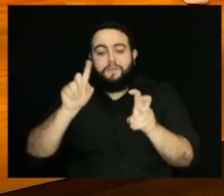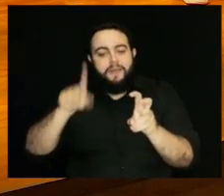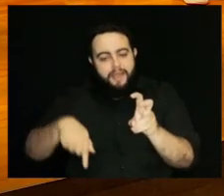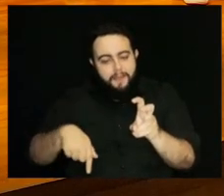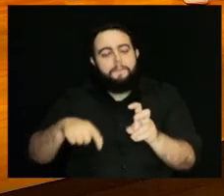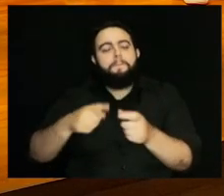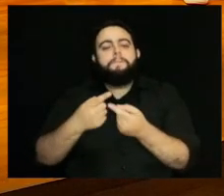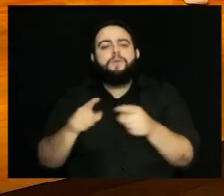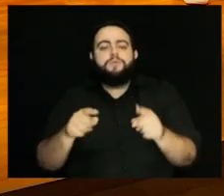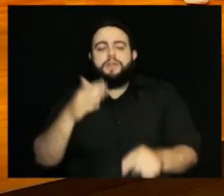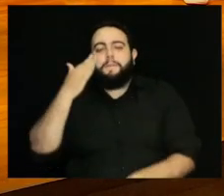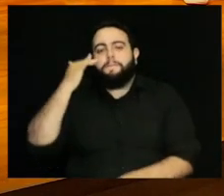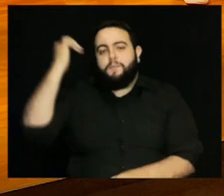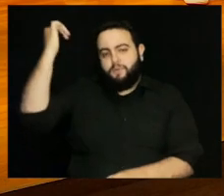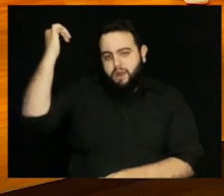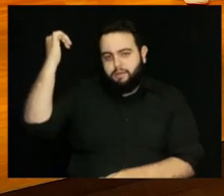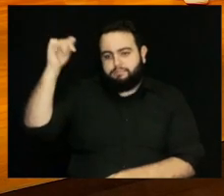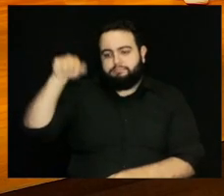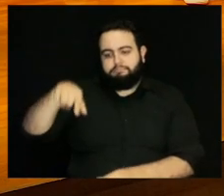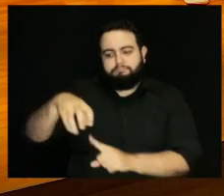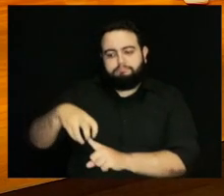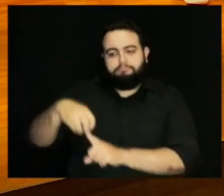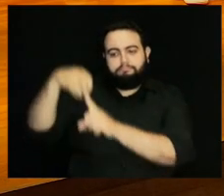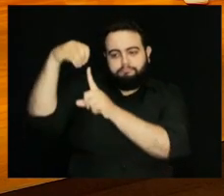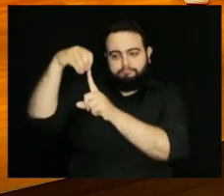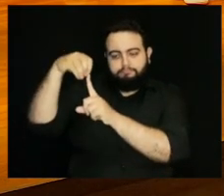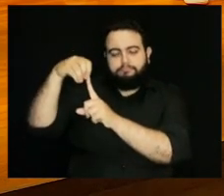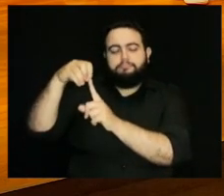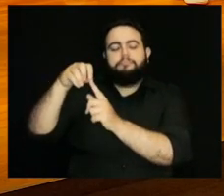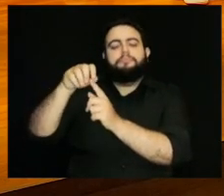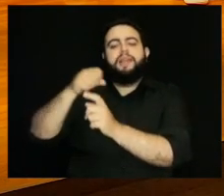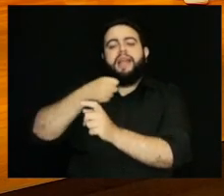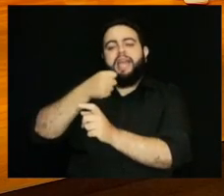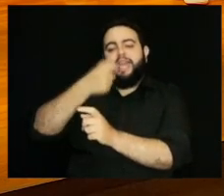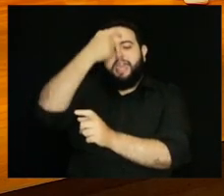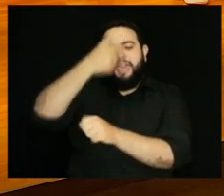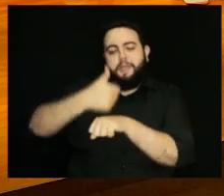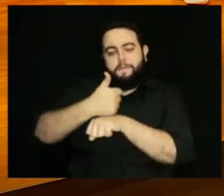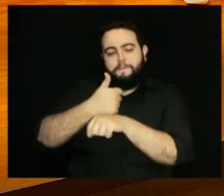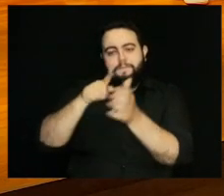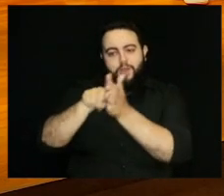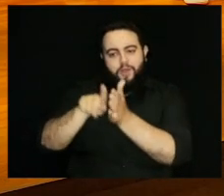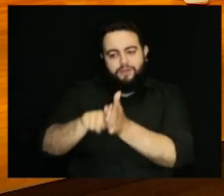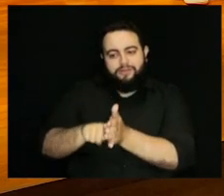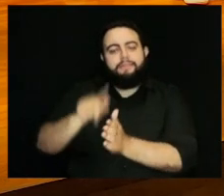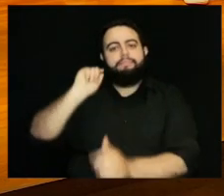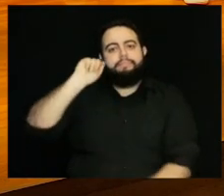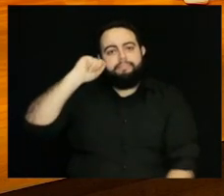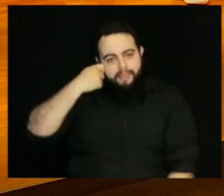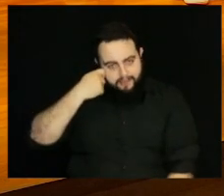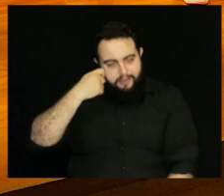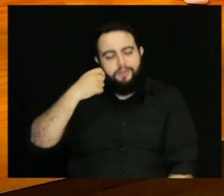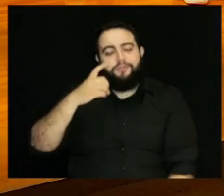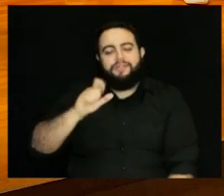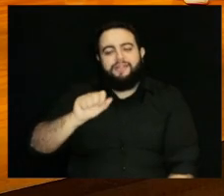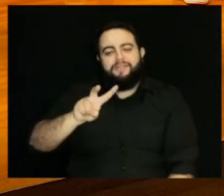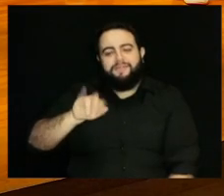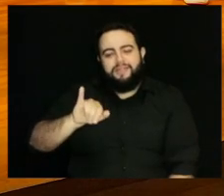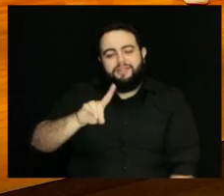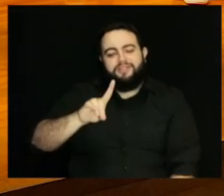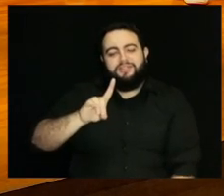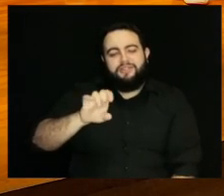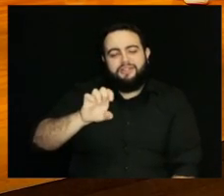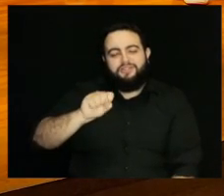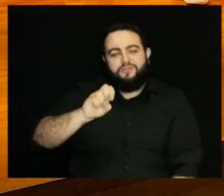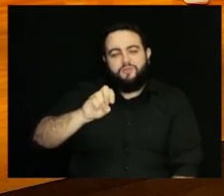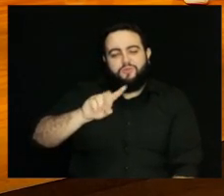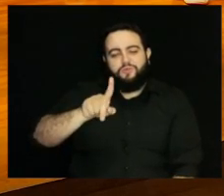folha da tarde destaca um repórter negro Dávila de Souza para cobrir e de alguma forma diz assim: cara,